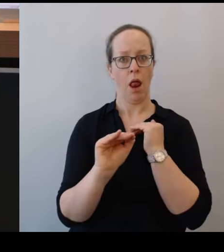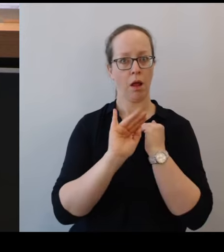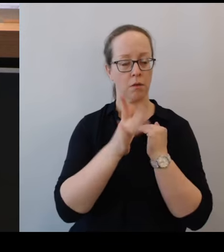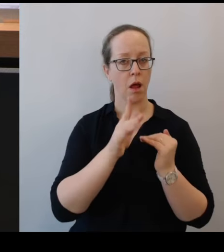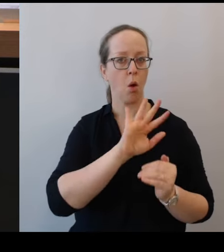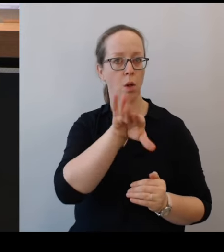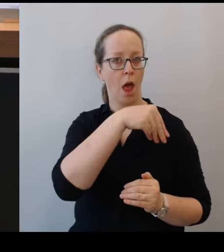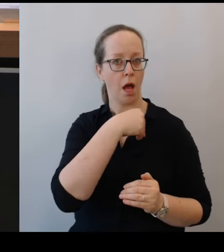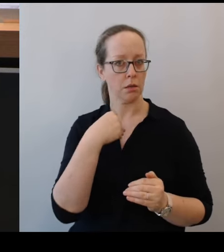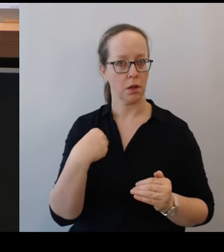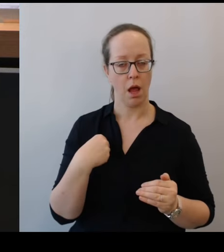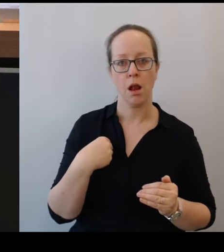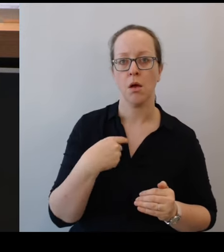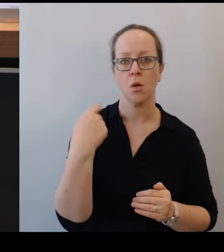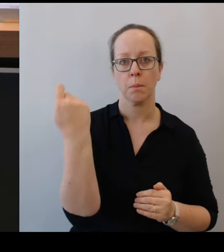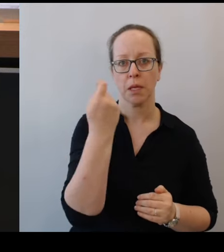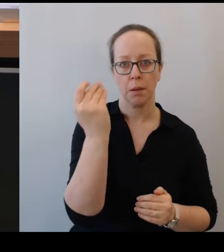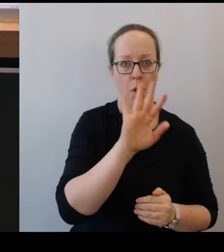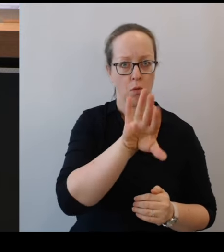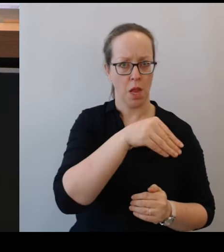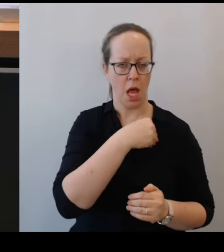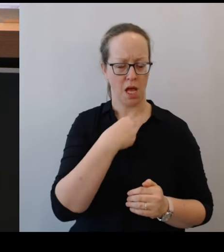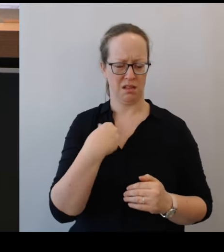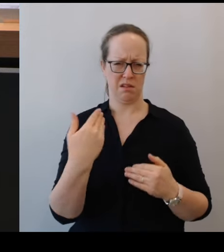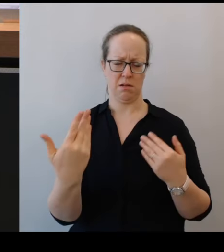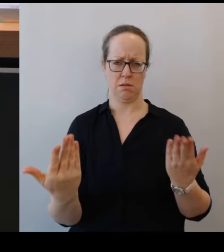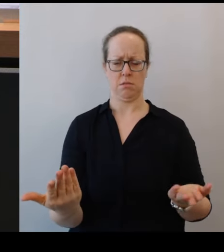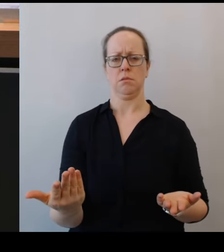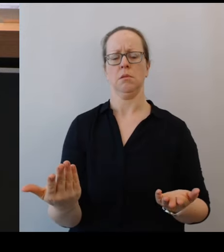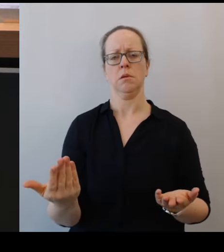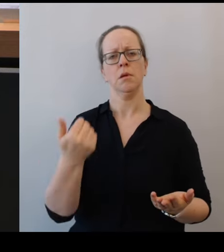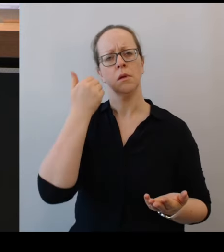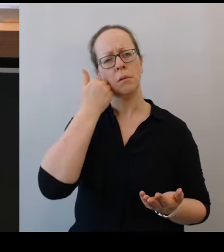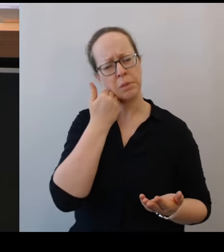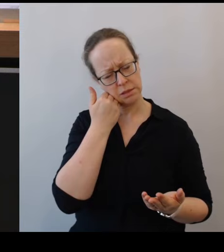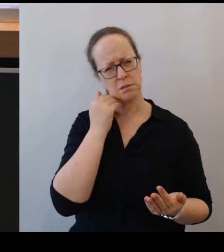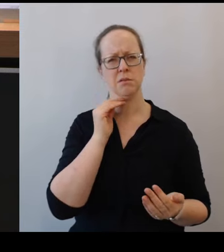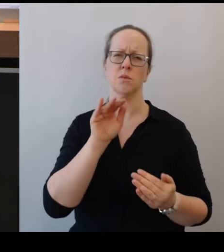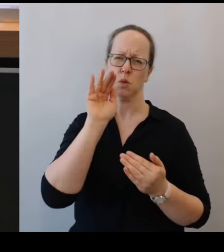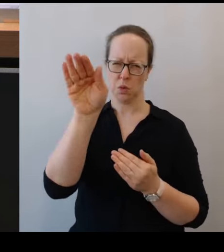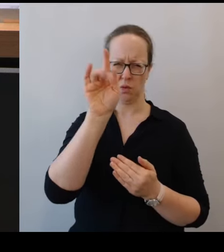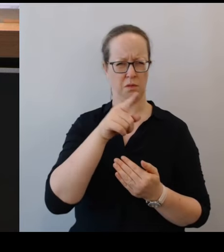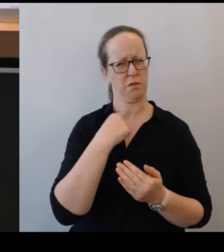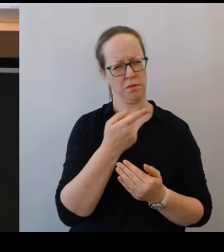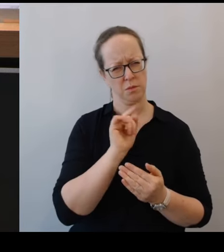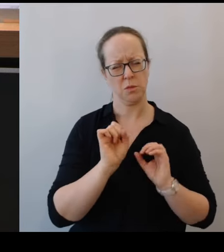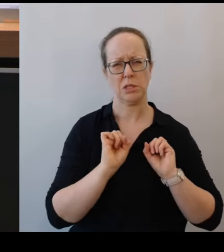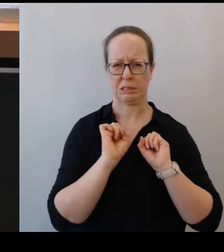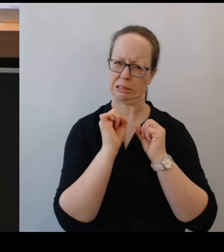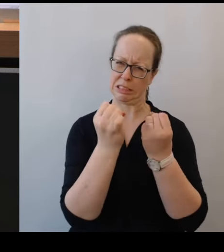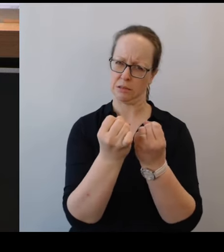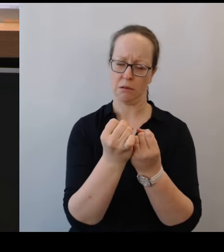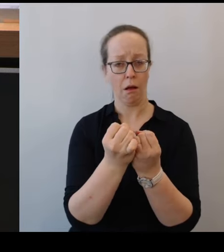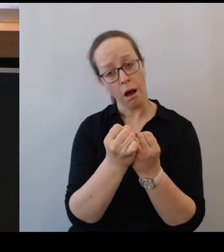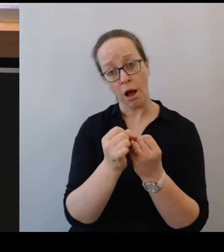bitte in Zukunft versuchen, Eitelkeiten beiseite zu schieben und gemeinsam zum Wohle der Stadt zu handeln,